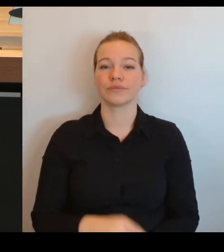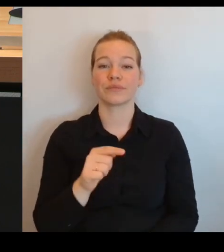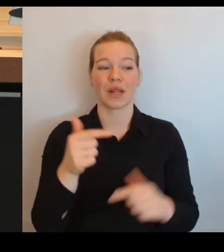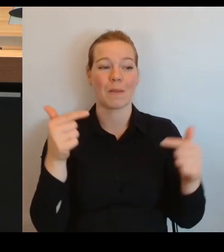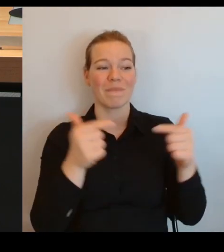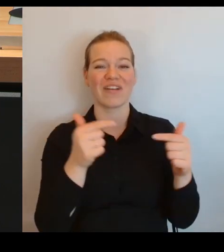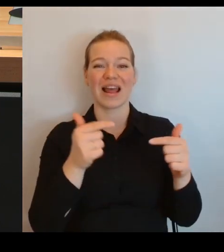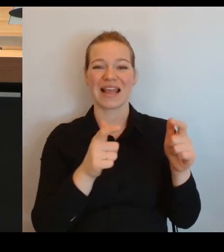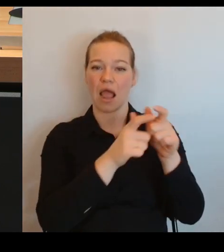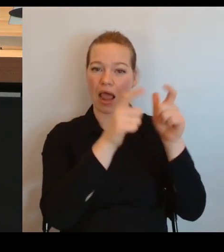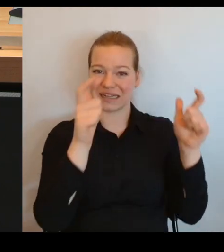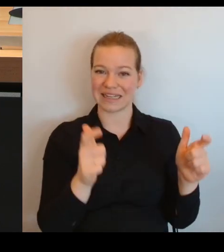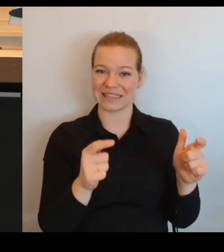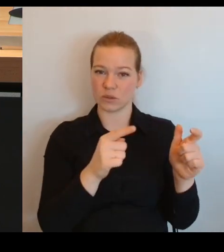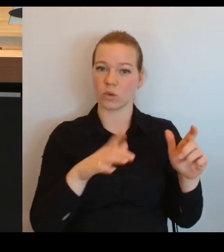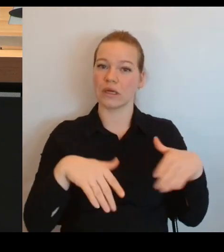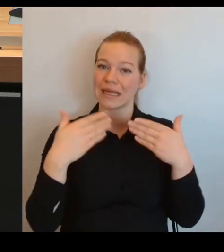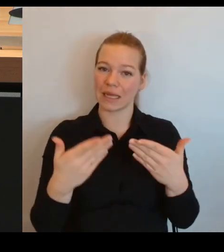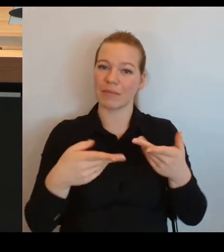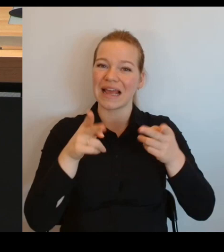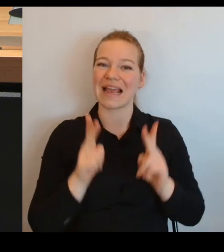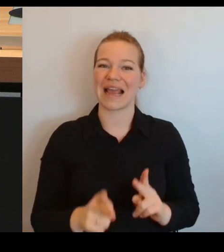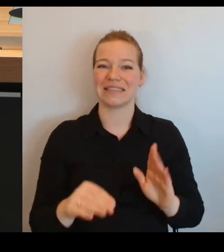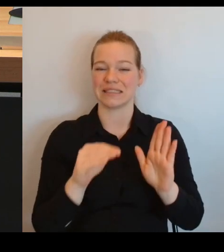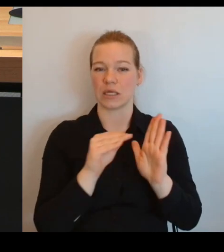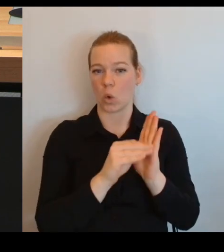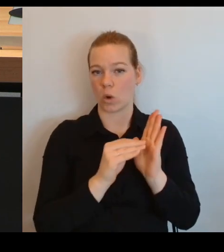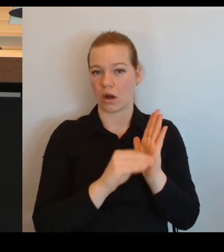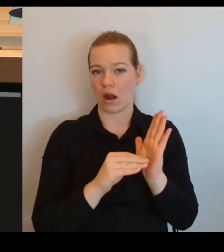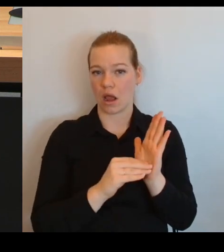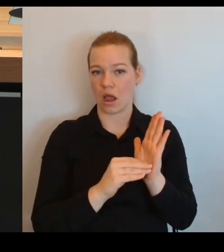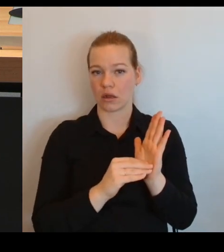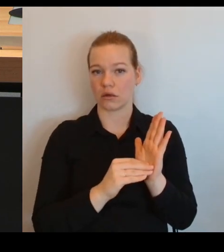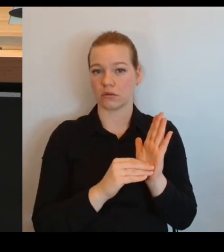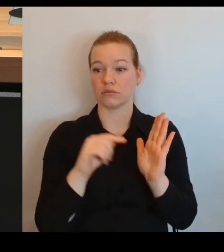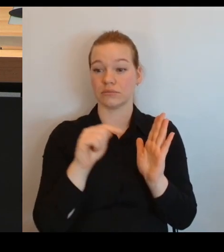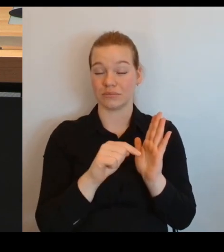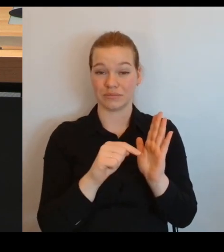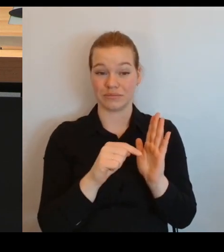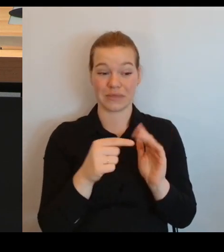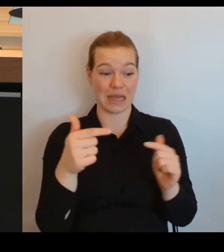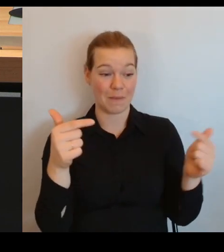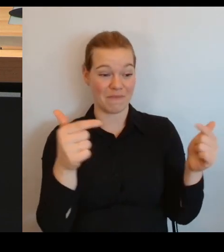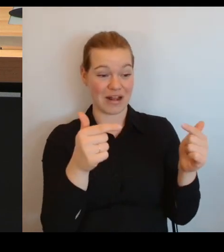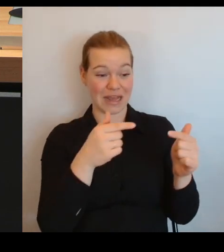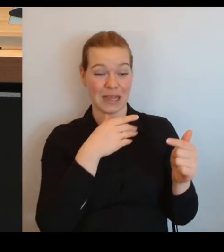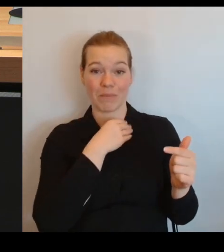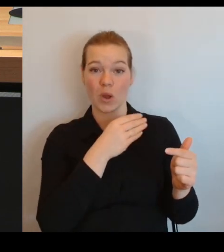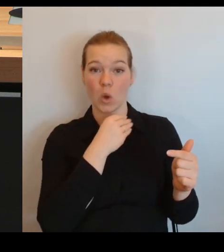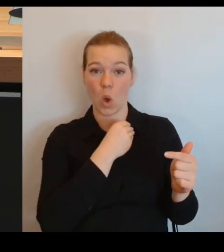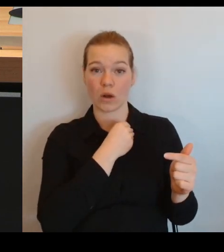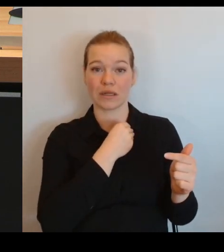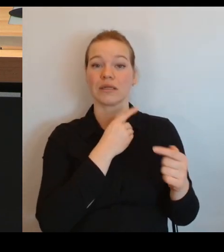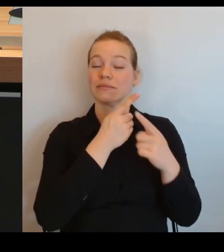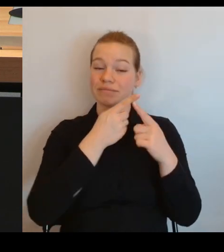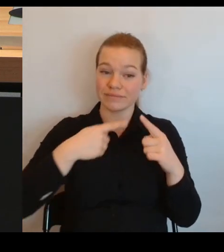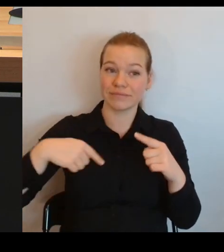der Hilfen zur Pflege direkt auf die Pflegeeinrichtungen übergeht. Wenn die oder der zu Pflegende vor der endgültigen Bescheidung